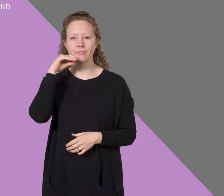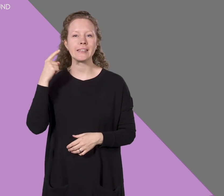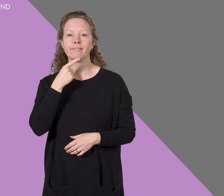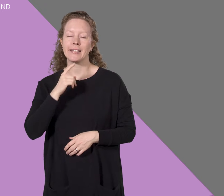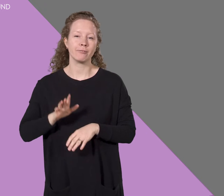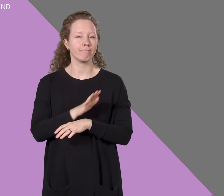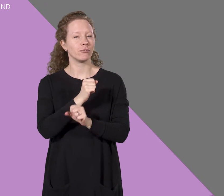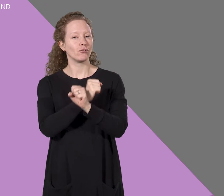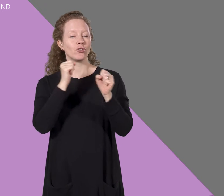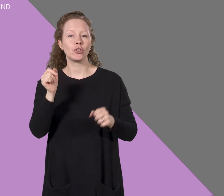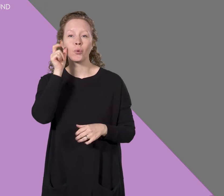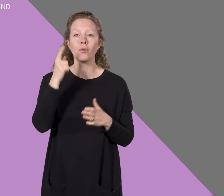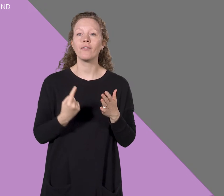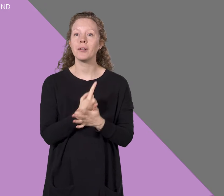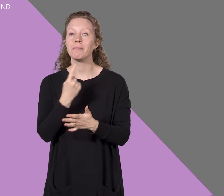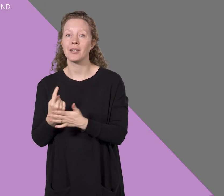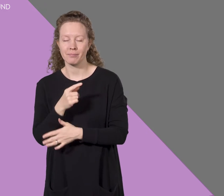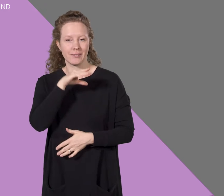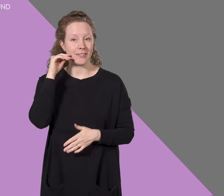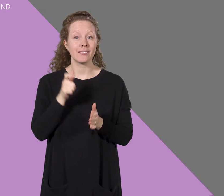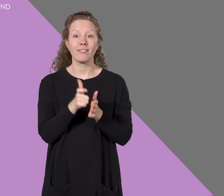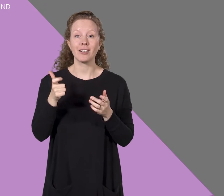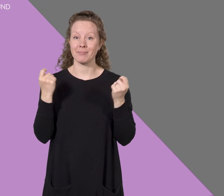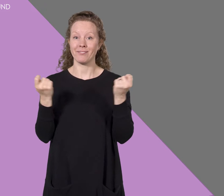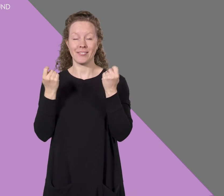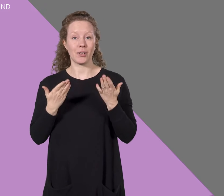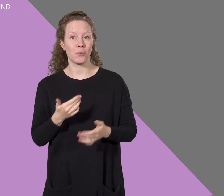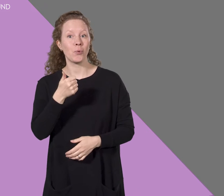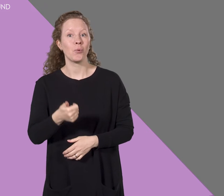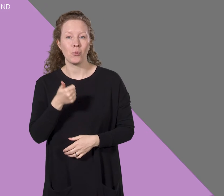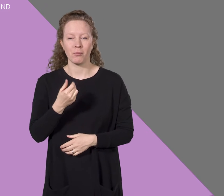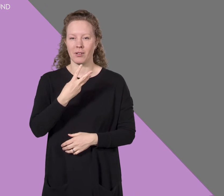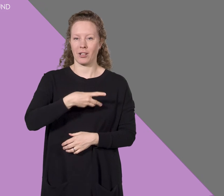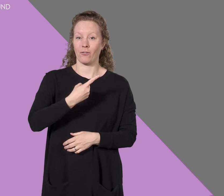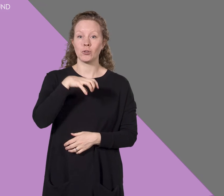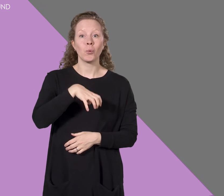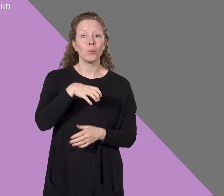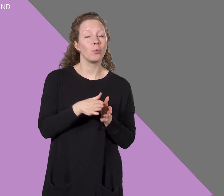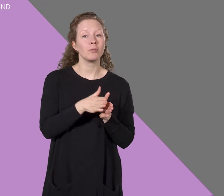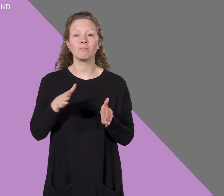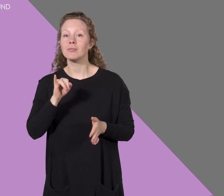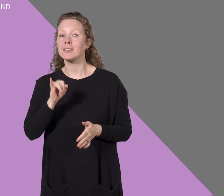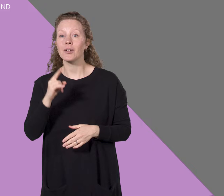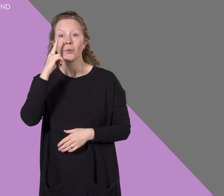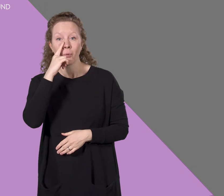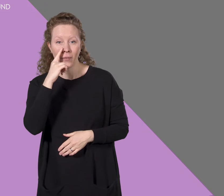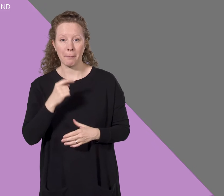Svenska veckan är Svenskfinlands största kulturevenemang - och firas detta år 31.10-6.11.